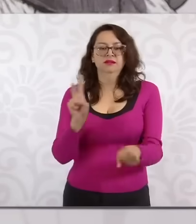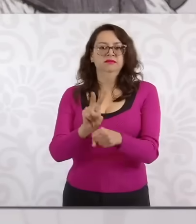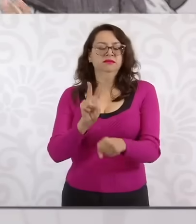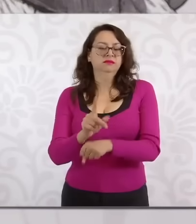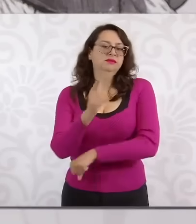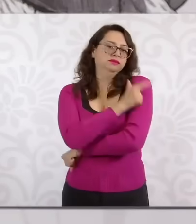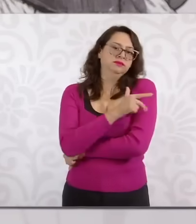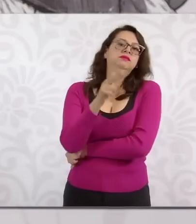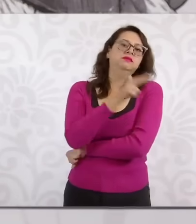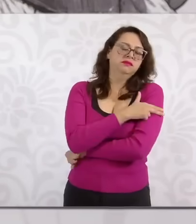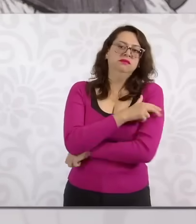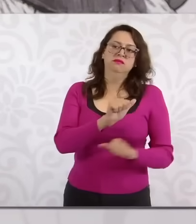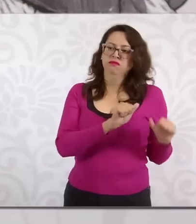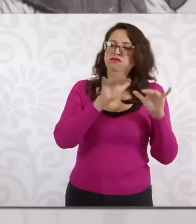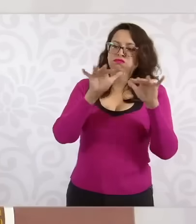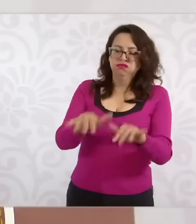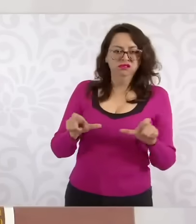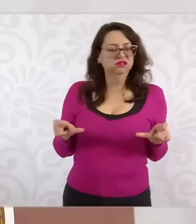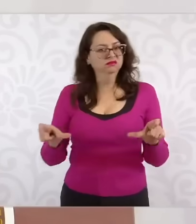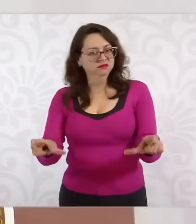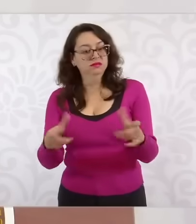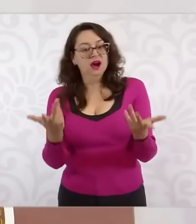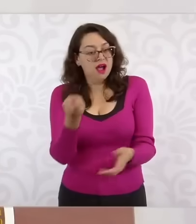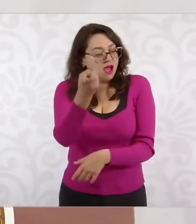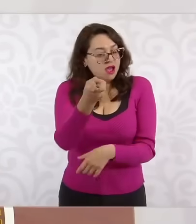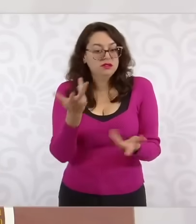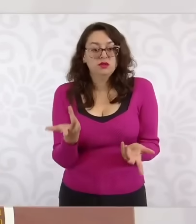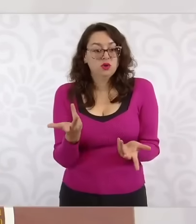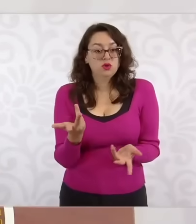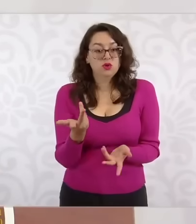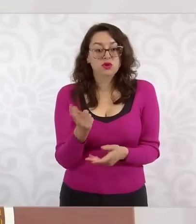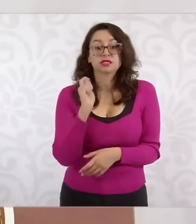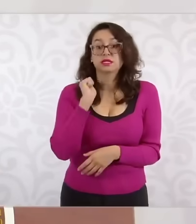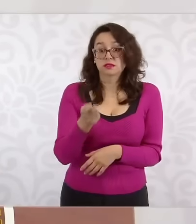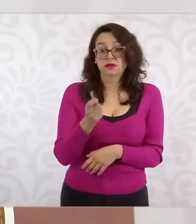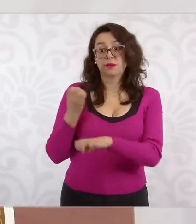pues es la Guardia Nacional. Ahora, eso no quita que las entidades de la República